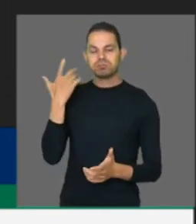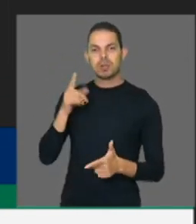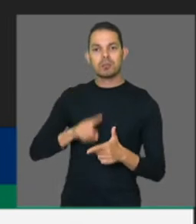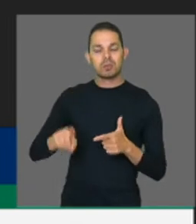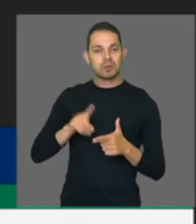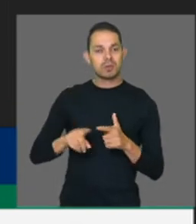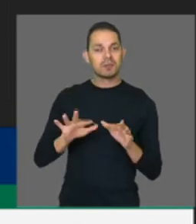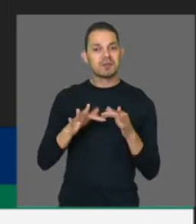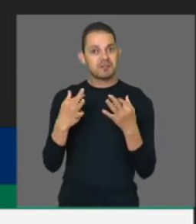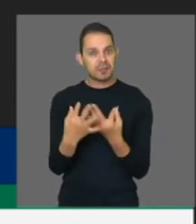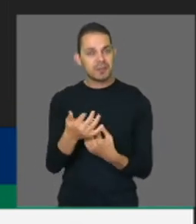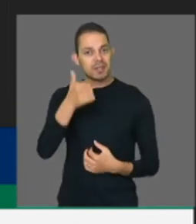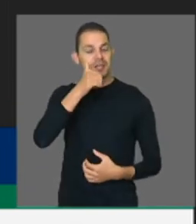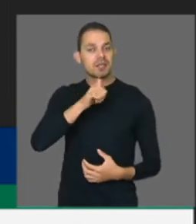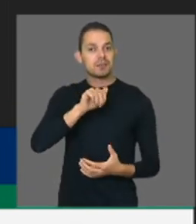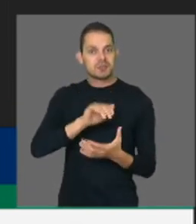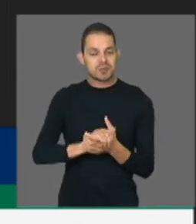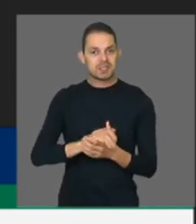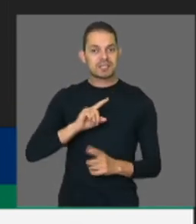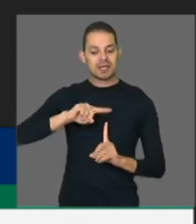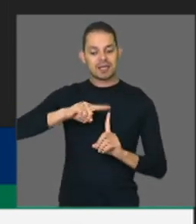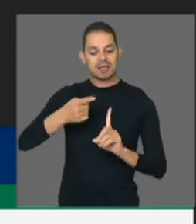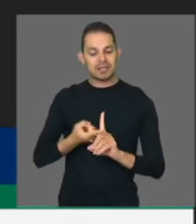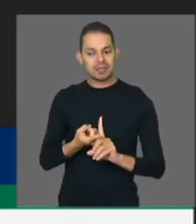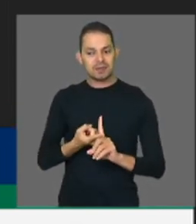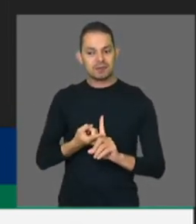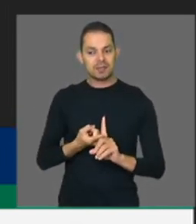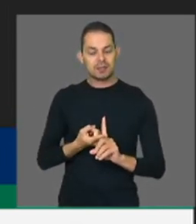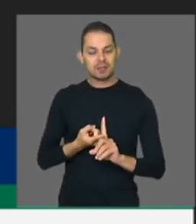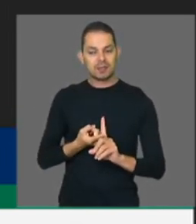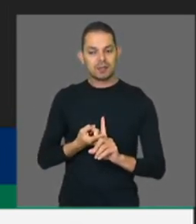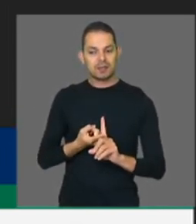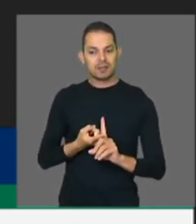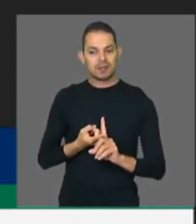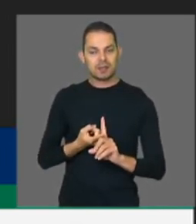RECENTEMENTE PASSEI POR UM DRAMA FAMILIAR MUITO GRAVE, MINHA ESPOSA GRÁVIDA DE OITO